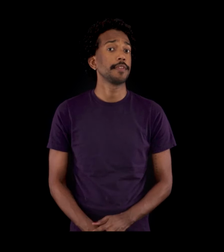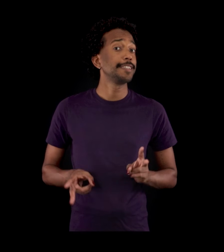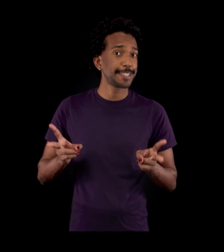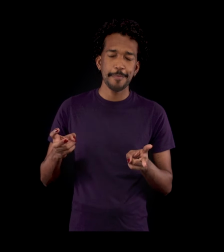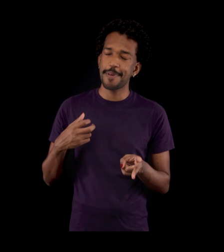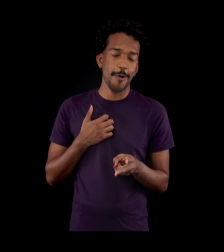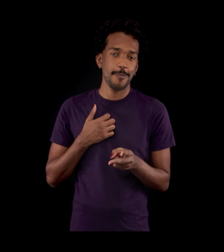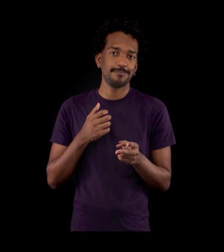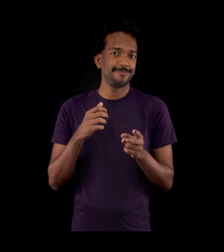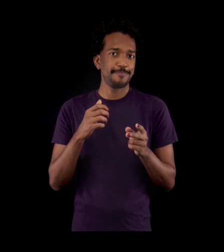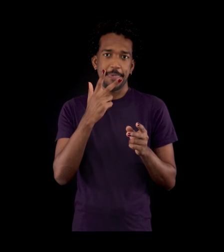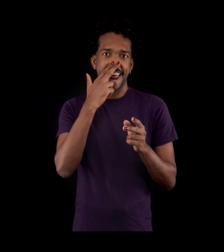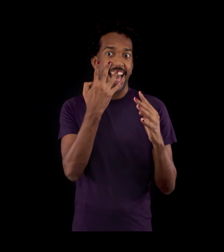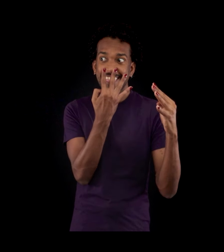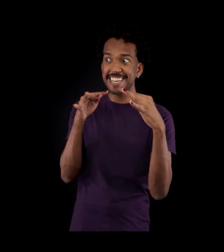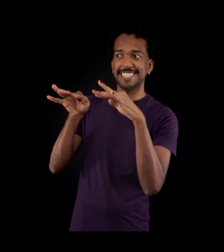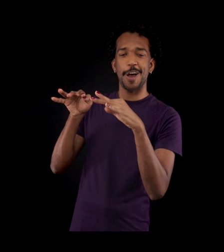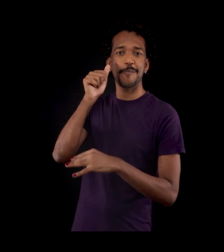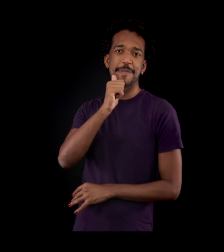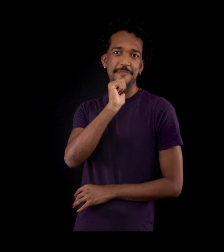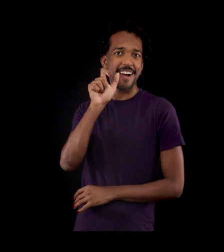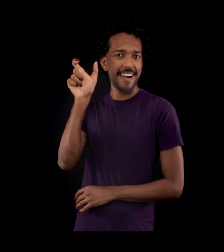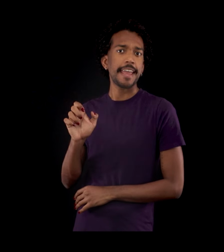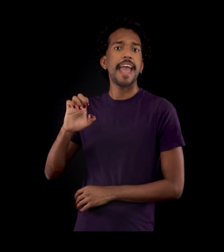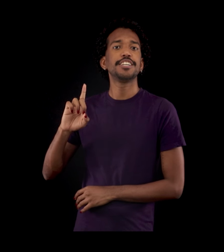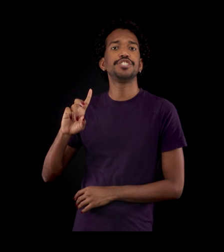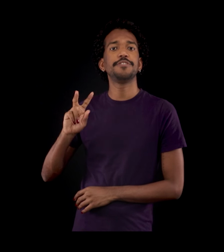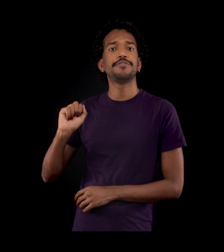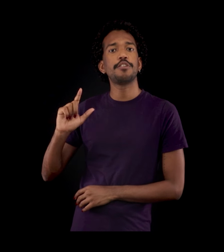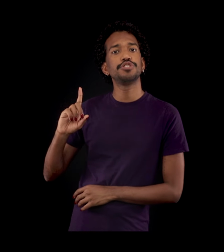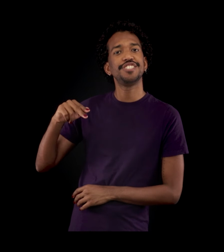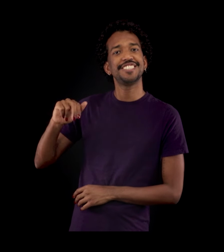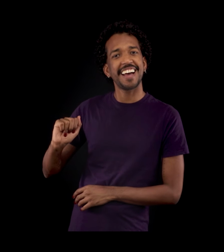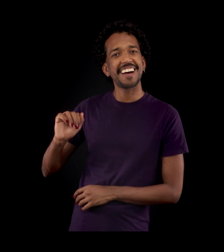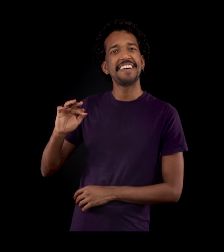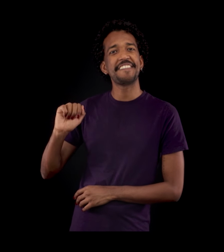Sempre gosto de chamar atenção da minha mãe mesmo – Edvaldina Falcão dos Santos –